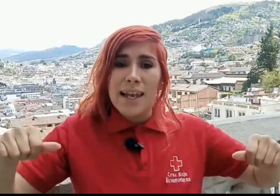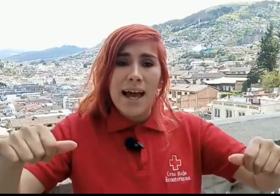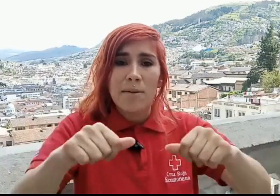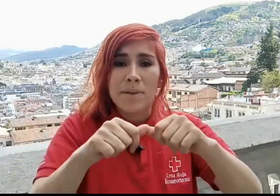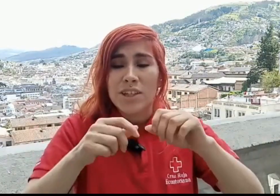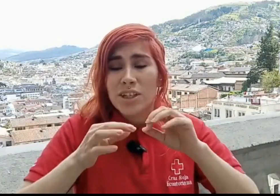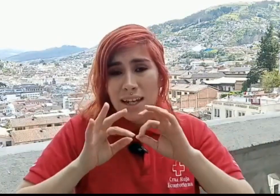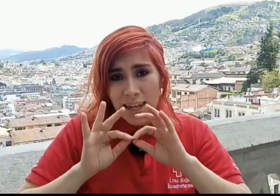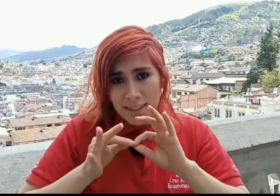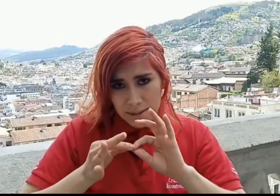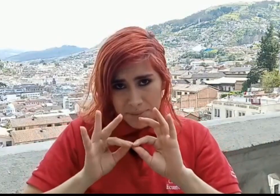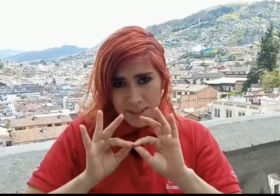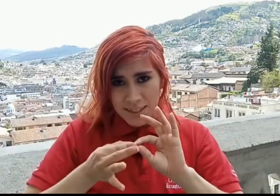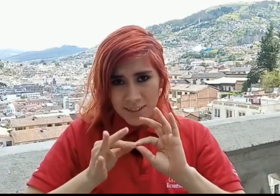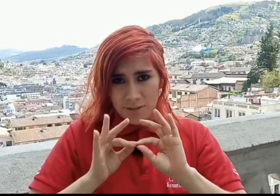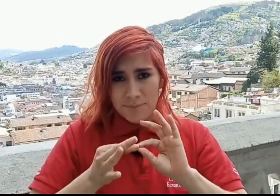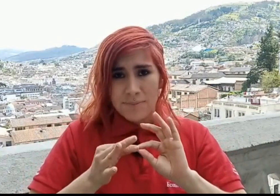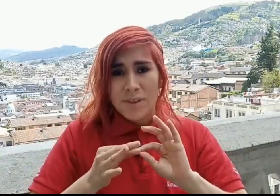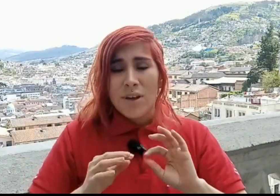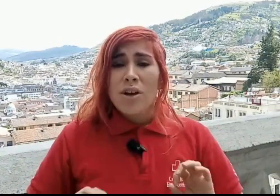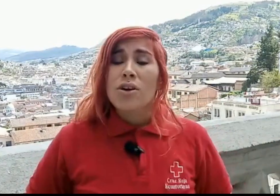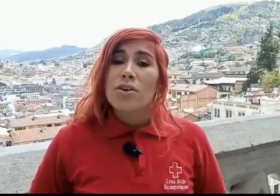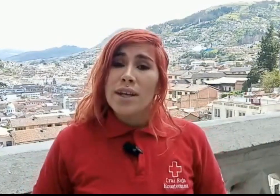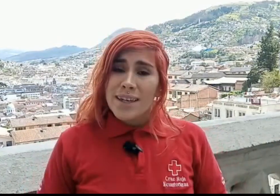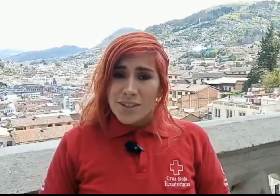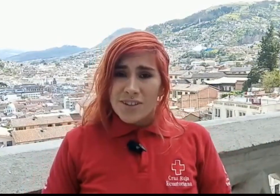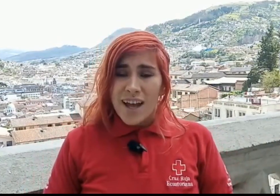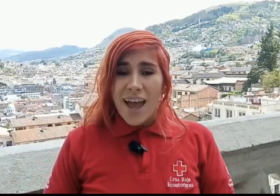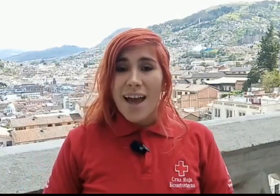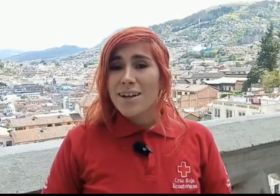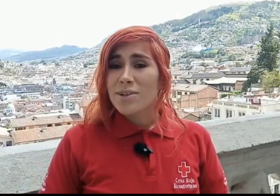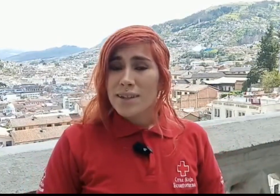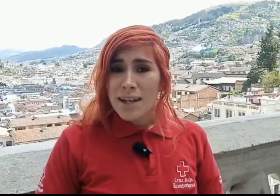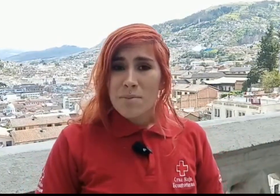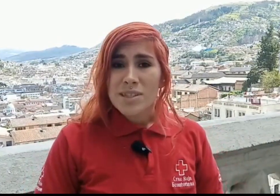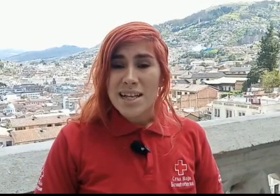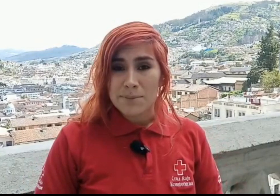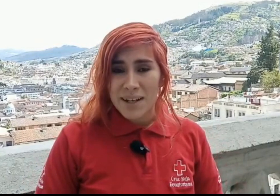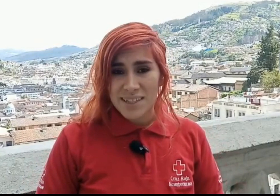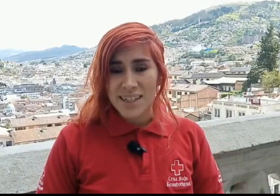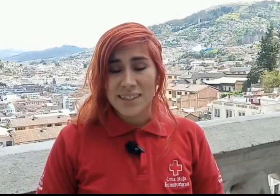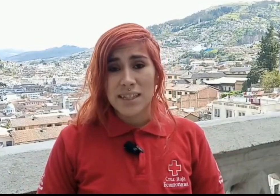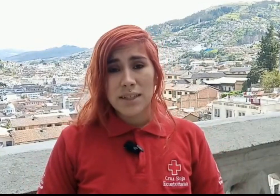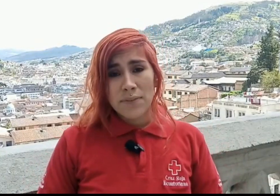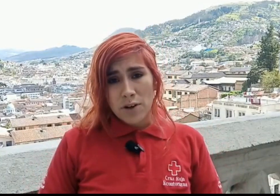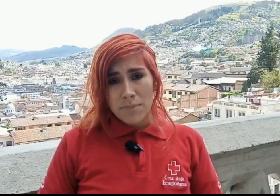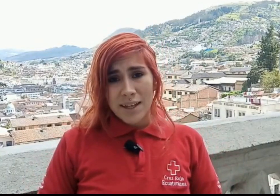ámbito de la interpretación con ello a cortaremos las brechas que se forman